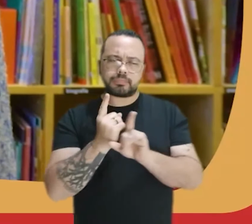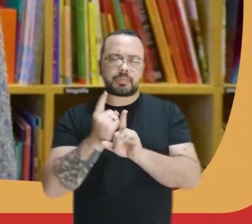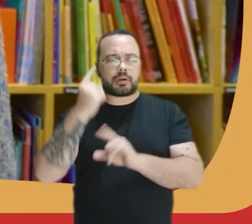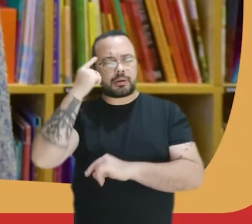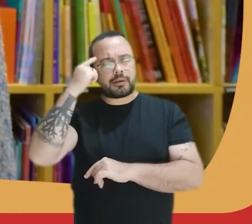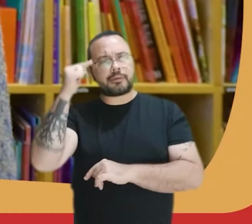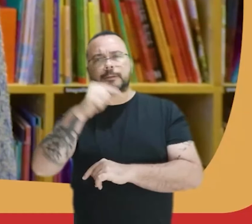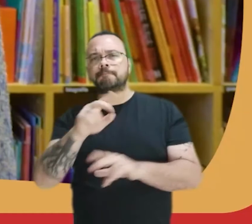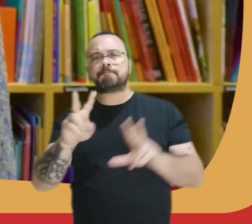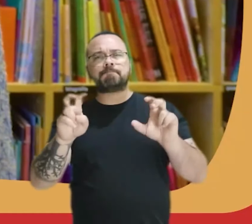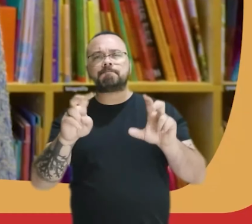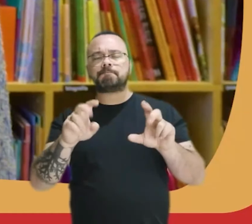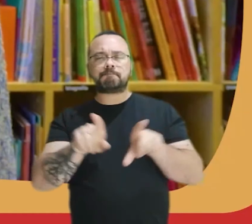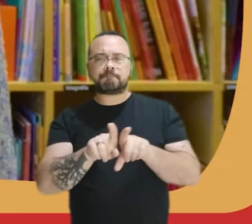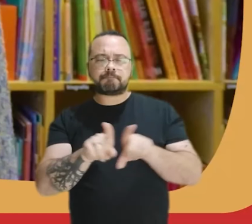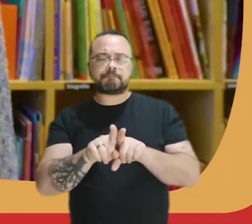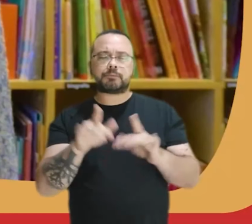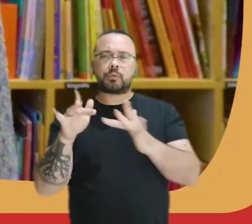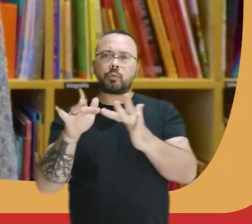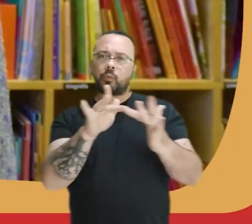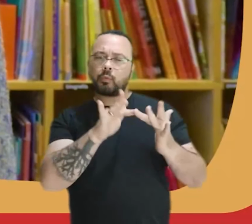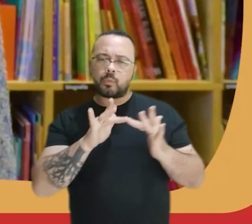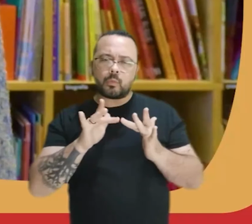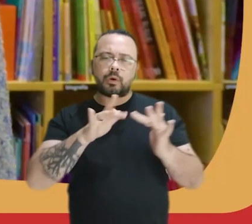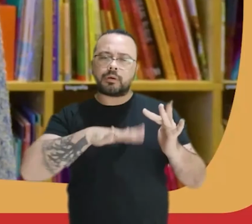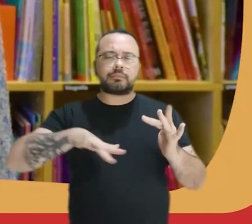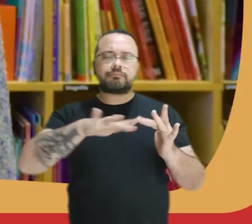ter contato com essas pessoas incríveis,